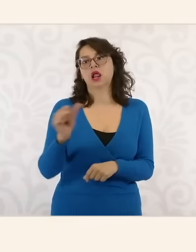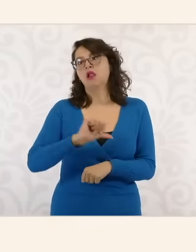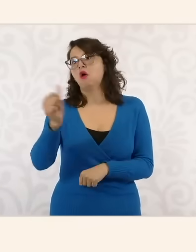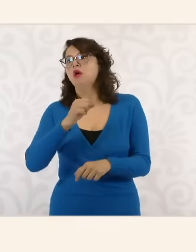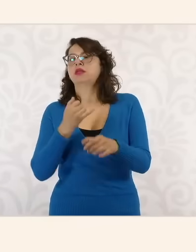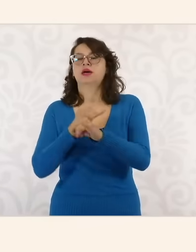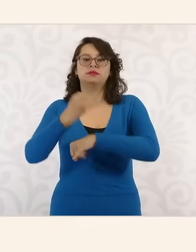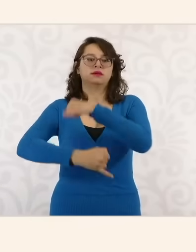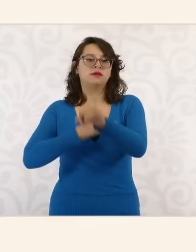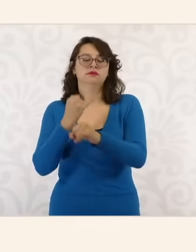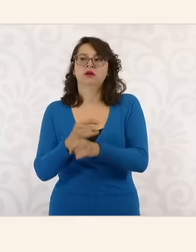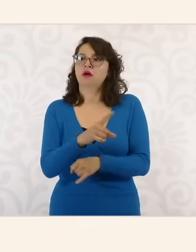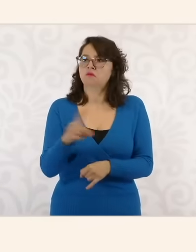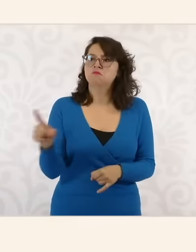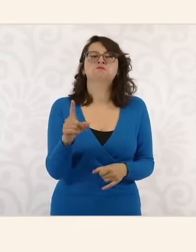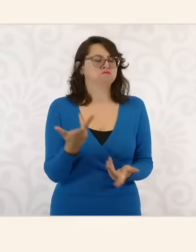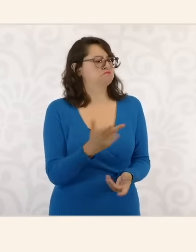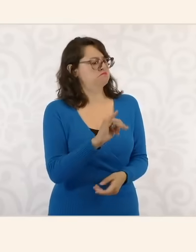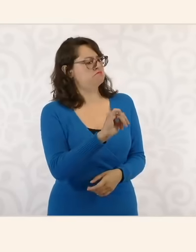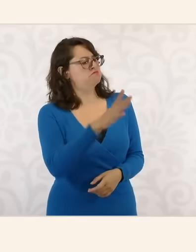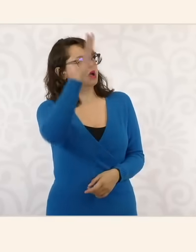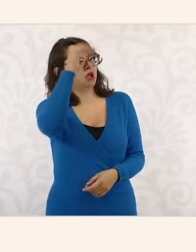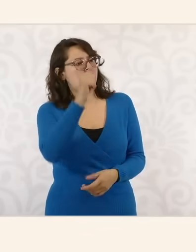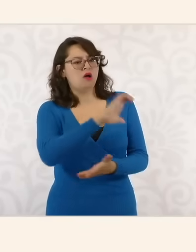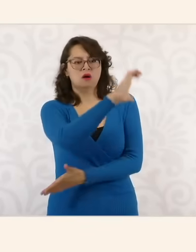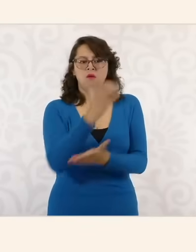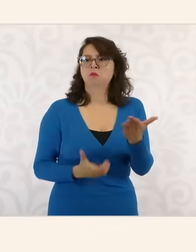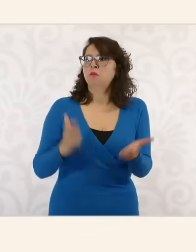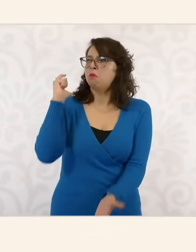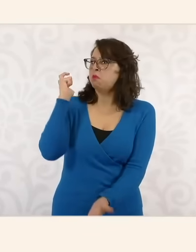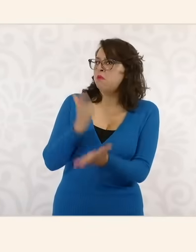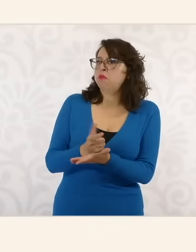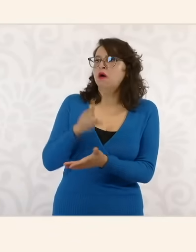adquirieron compromisos cuando licitamos, cuando hicimos contratos de entregarle a los pacientes